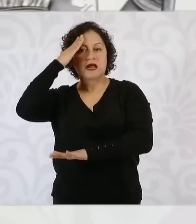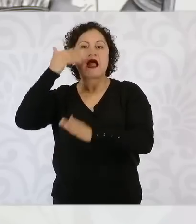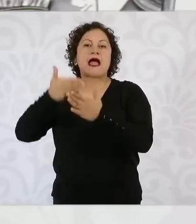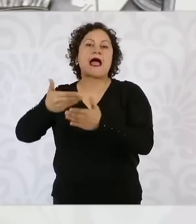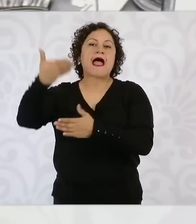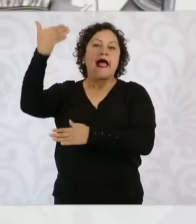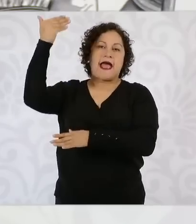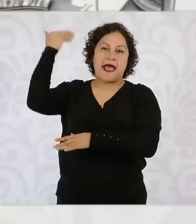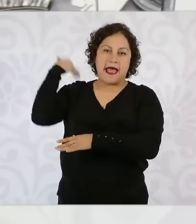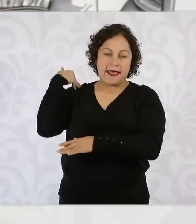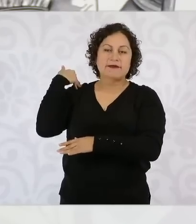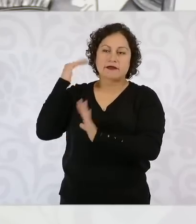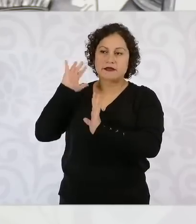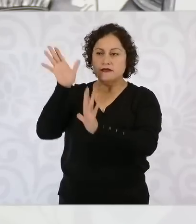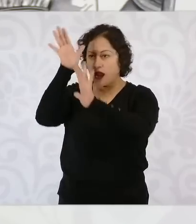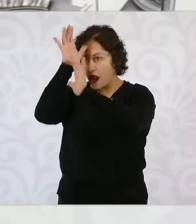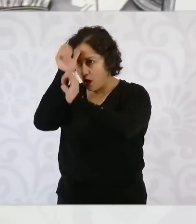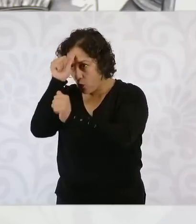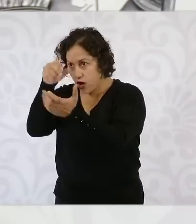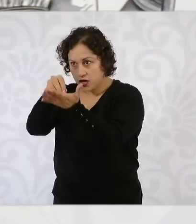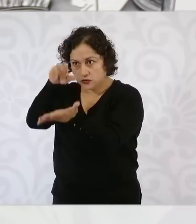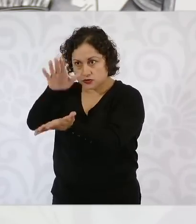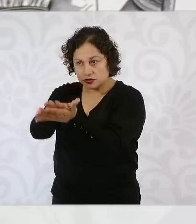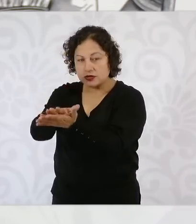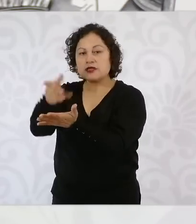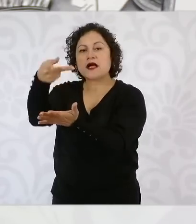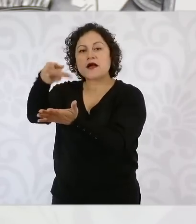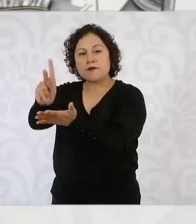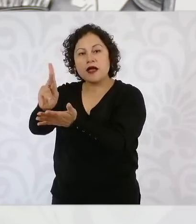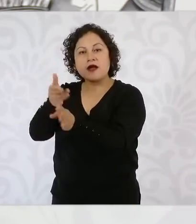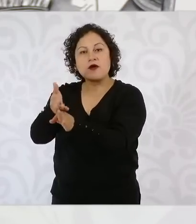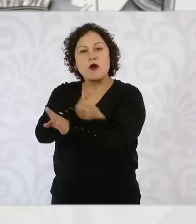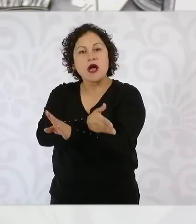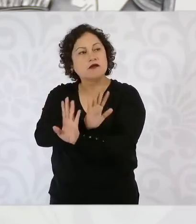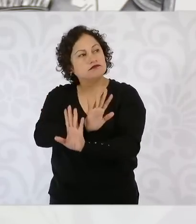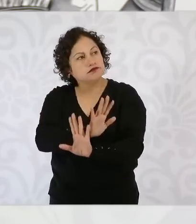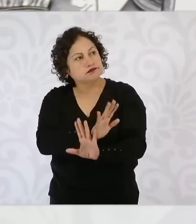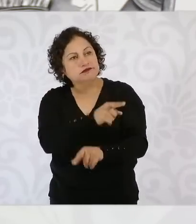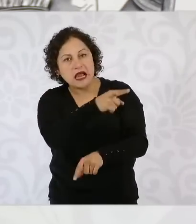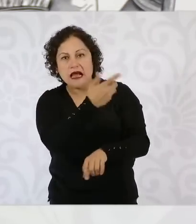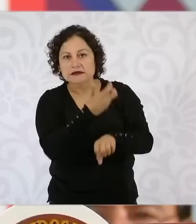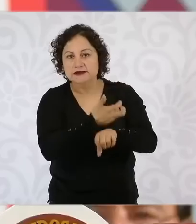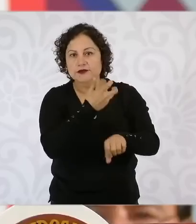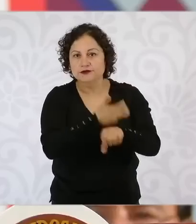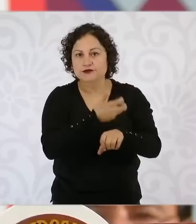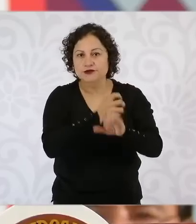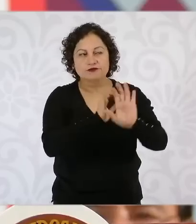presidente Trump eh pero es muy importante Pues que se reúnan y que haya la certidumbre de los